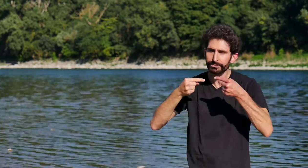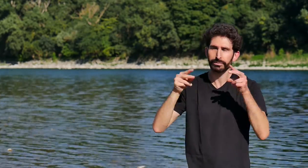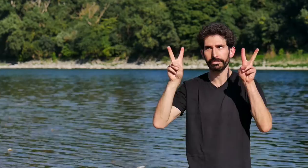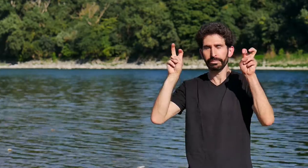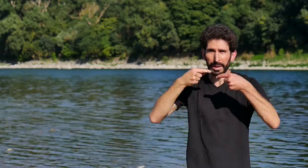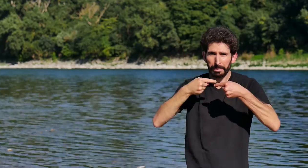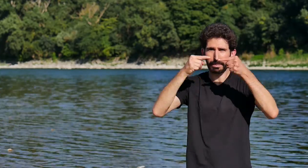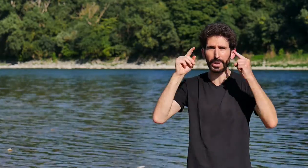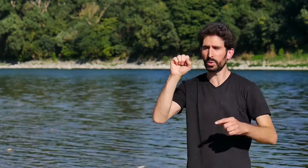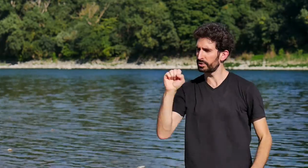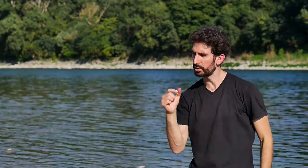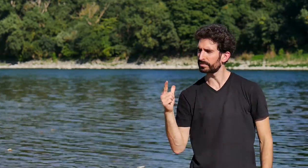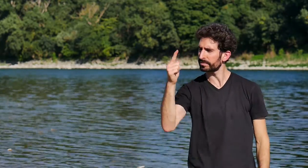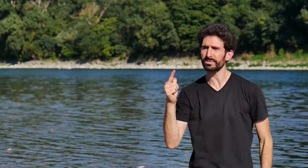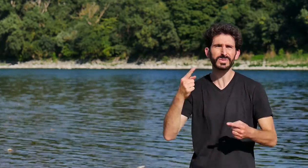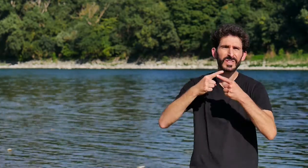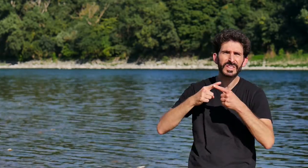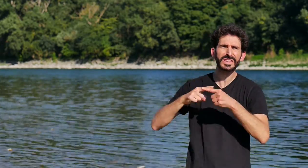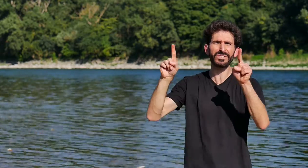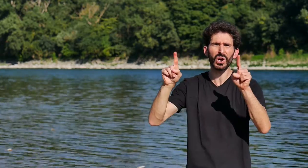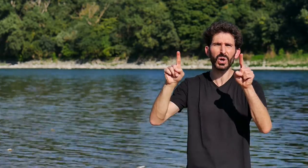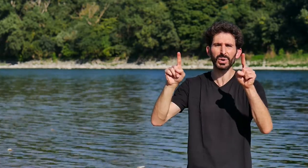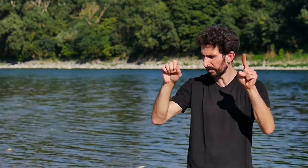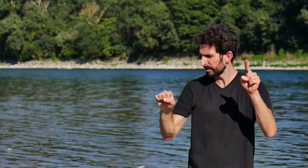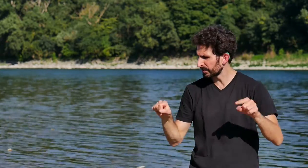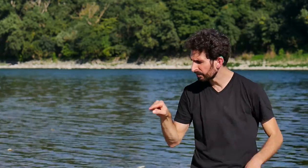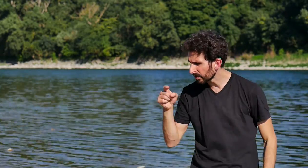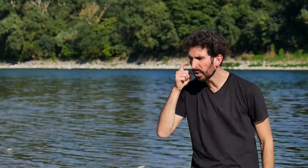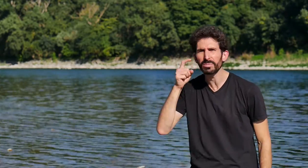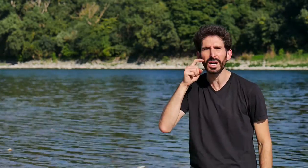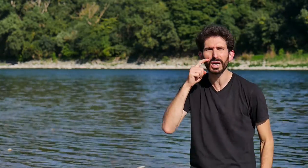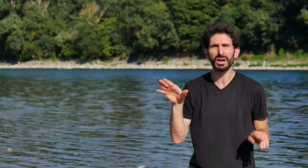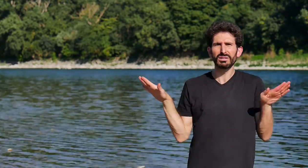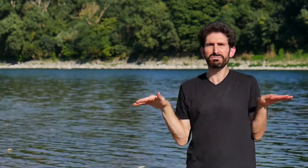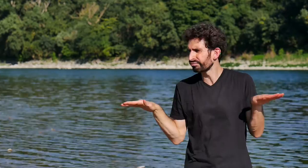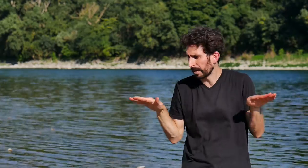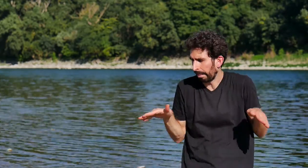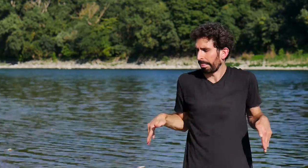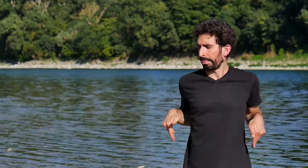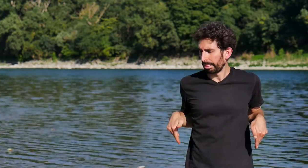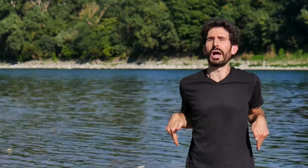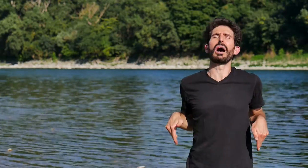et les "pingouins" du sud sont différents. Il remarque que ceux du sud ont les ailes atrophiées